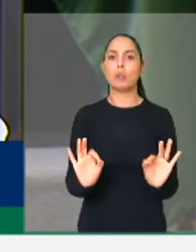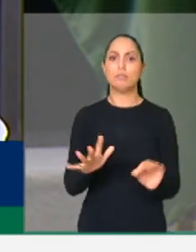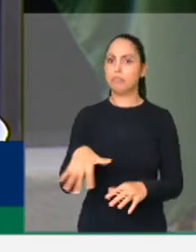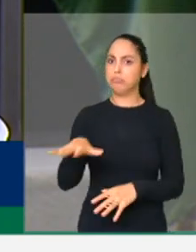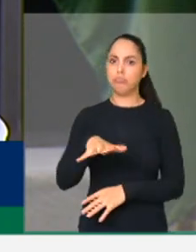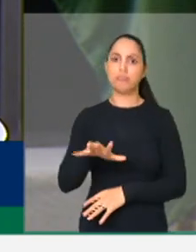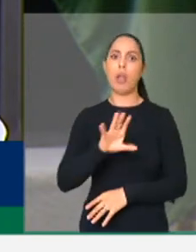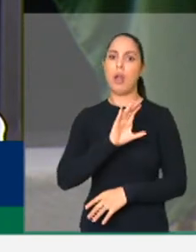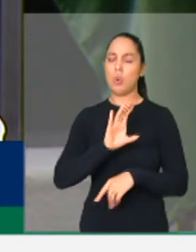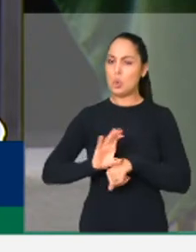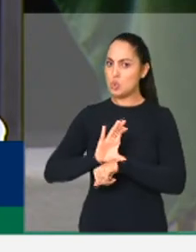ORIGINAL DA MP POR MEIO DE EMENDAS PARLAMENTARES. EMENDAS